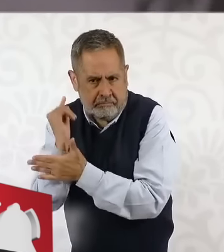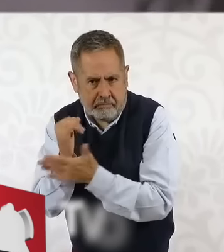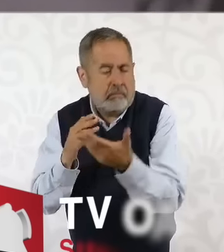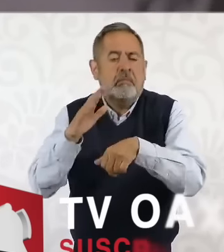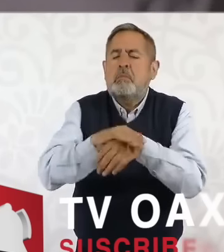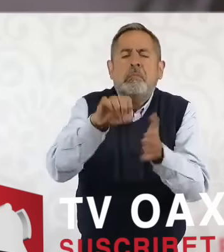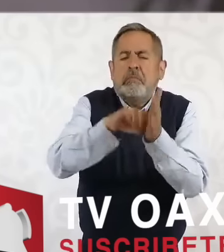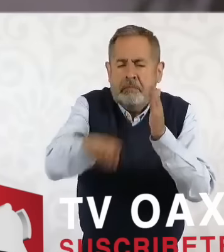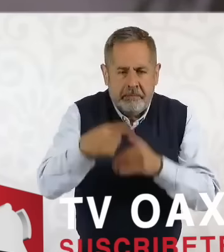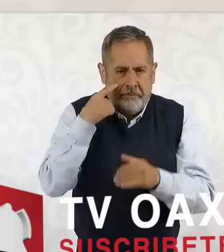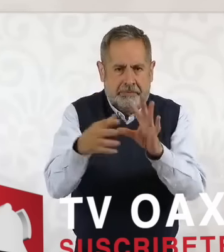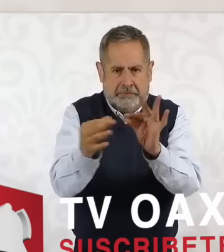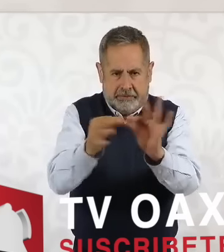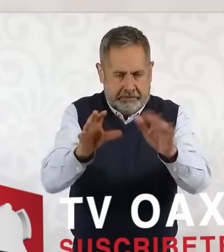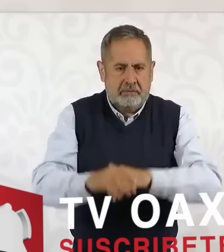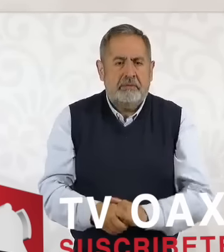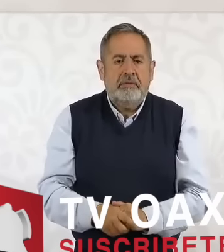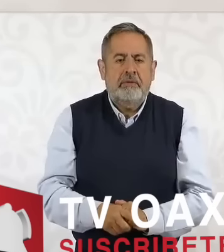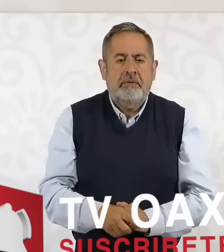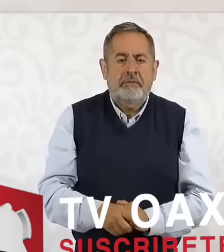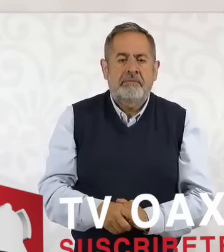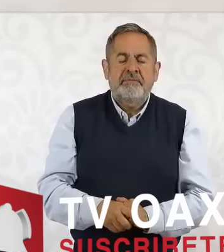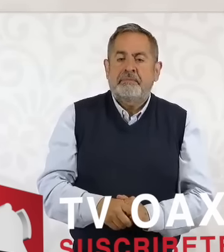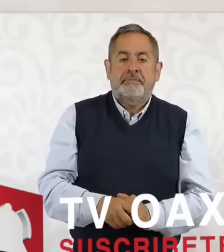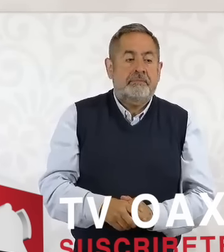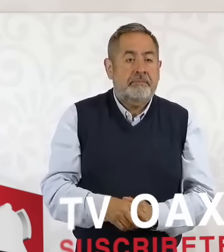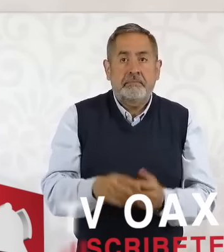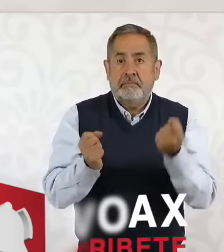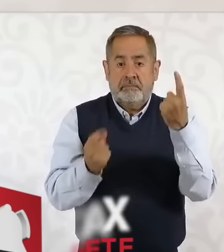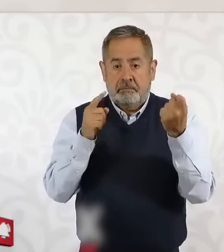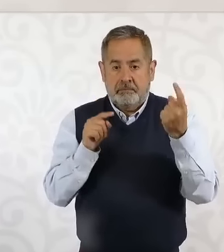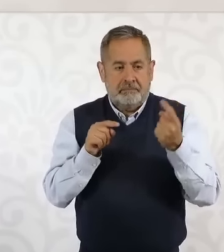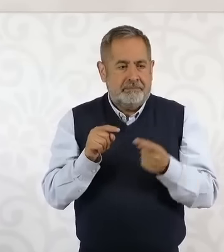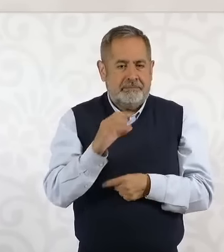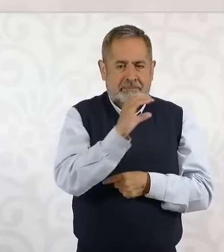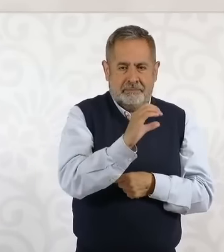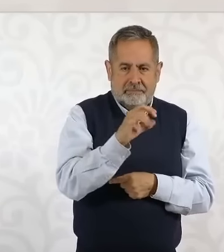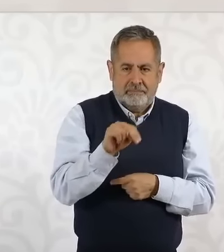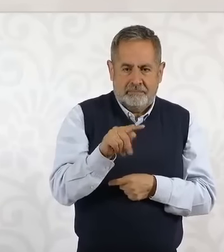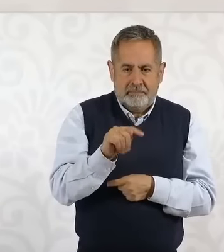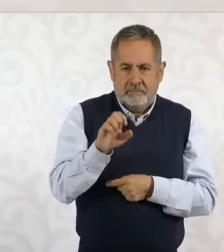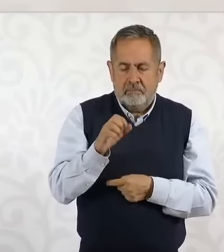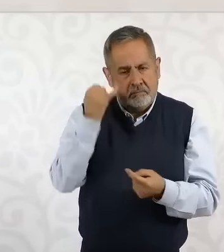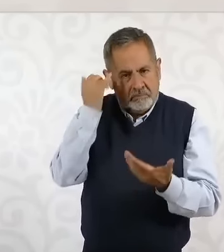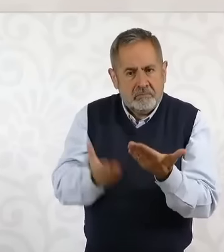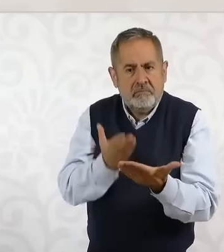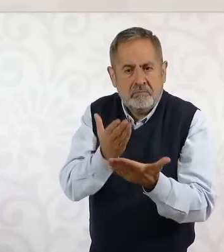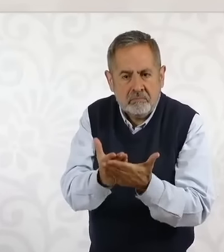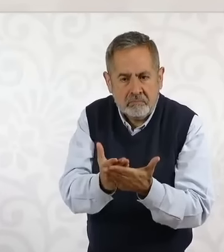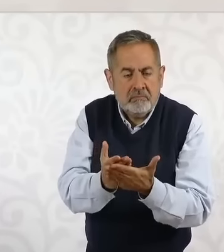por ejemplo, hay algunas secciones de la gente que lo que plantean es regresar a las comisiones